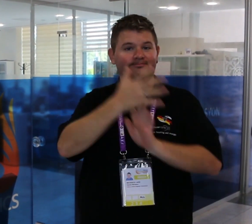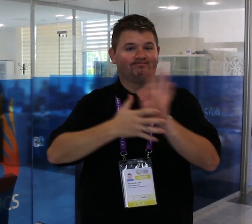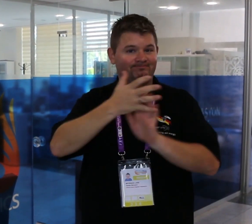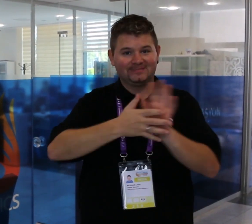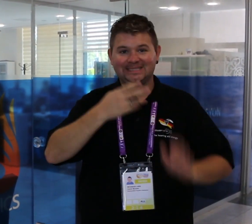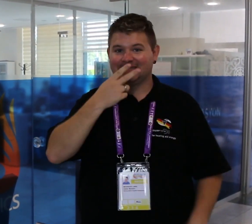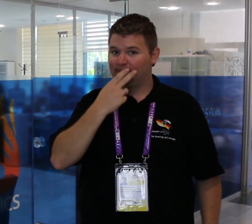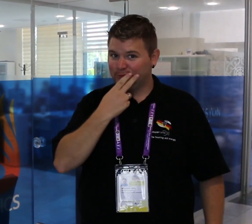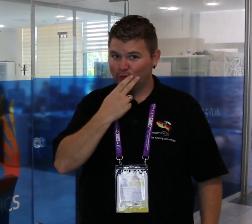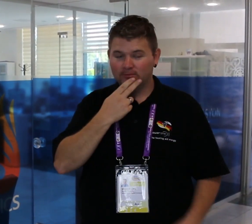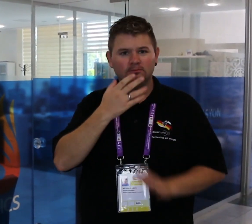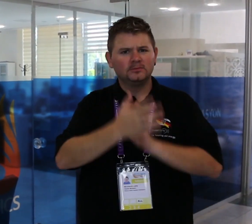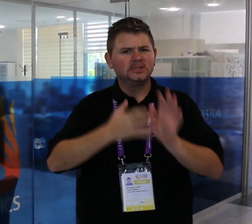Gebärdet wird Samsun so: